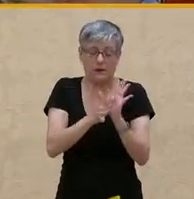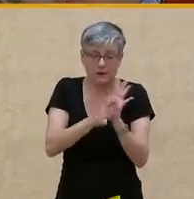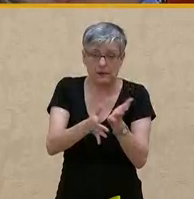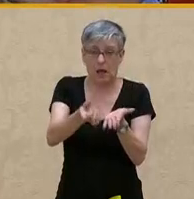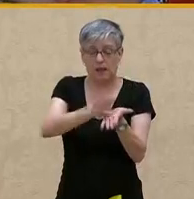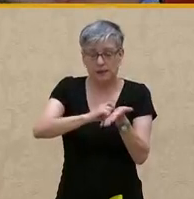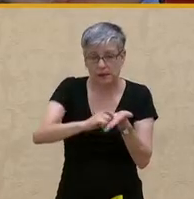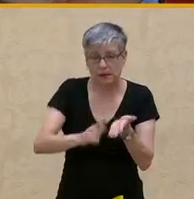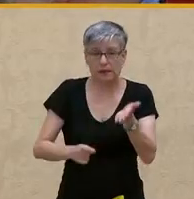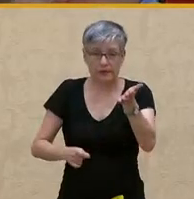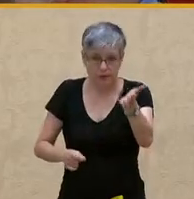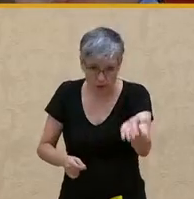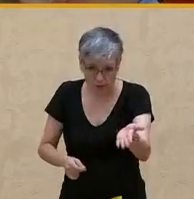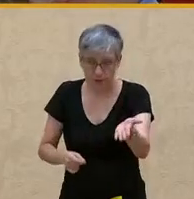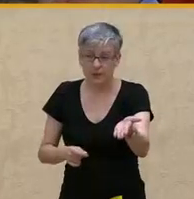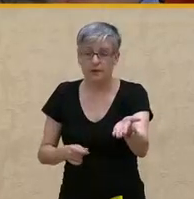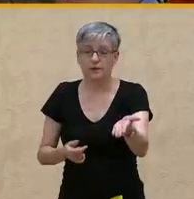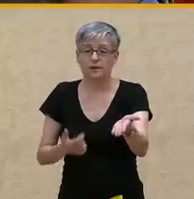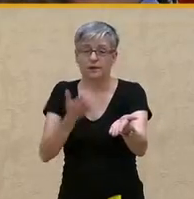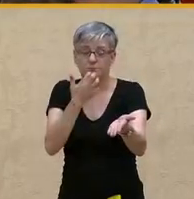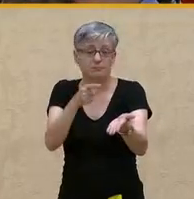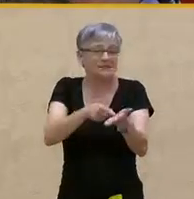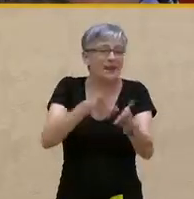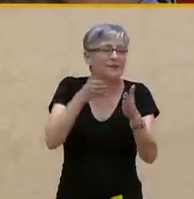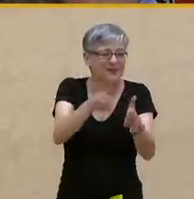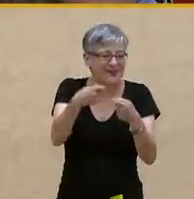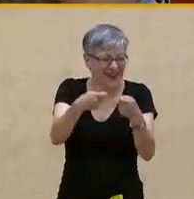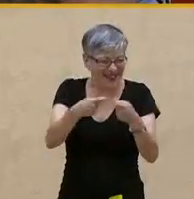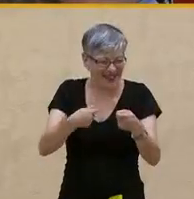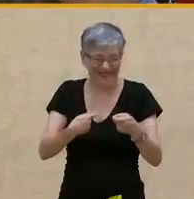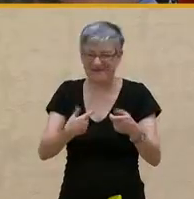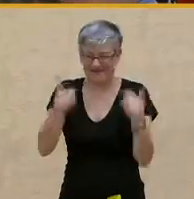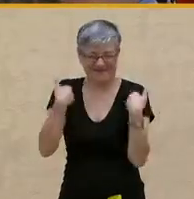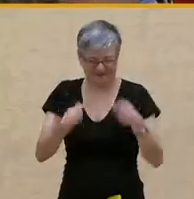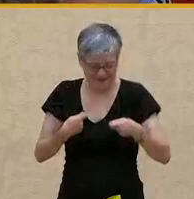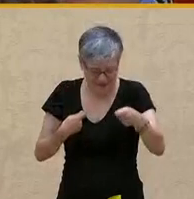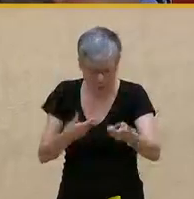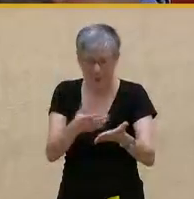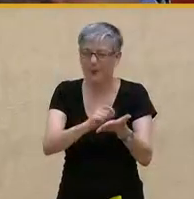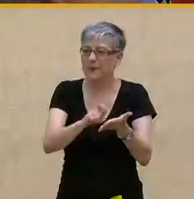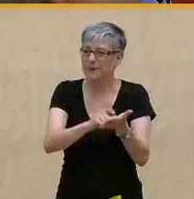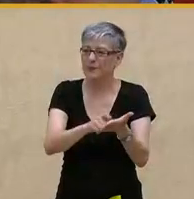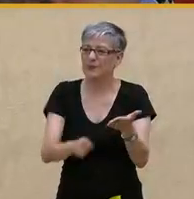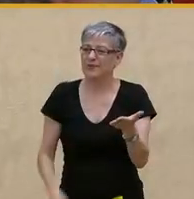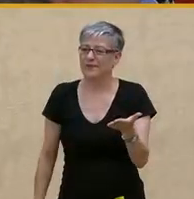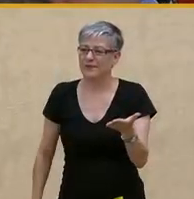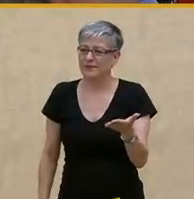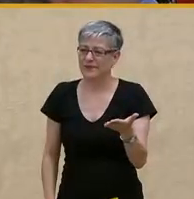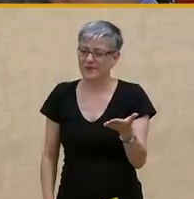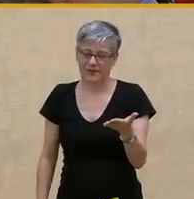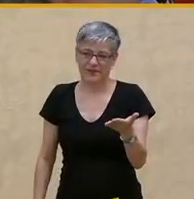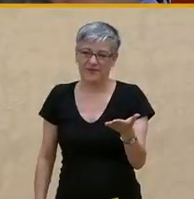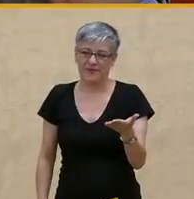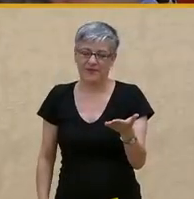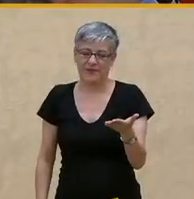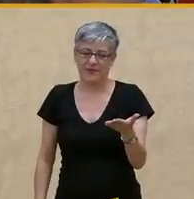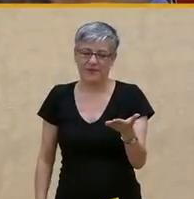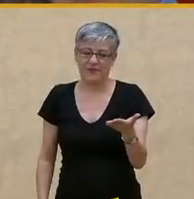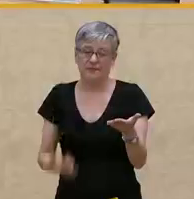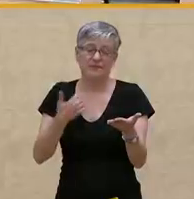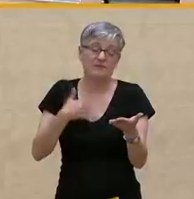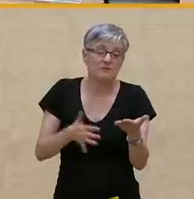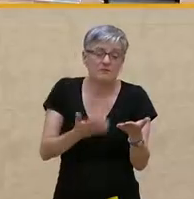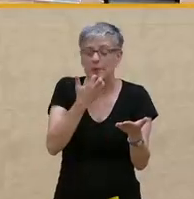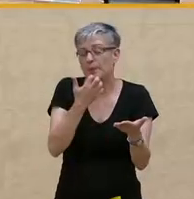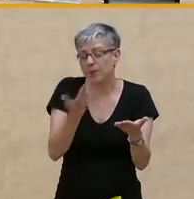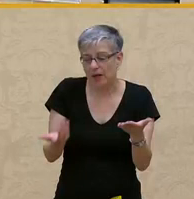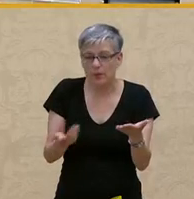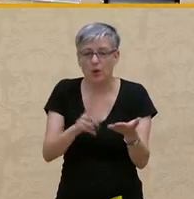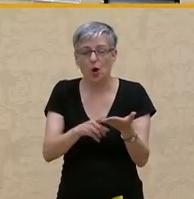se lo doy a la persona que está en la tienda, y ya cuando, por ejemplo, en el transporte público